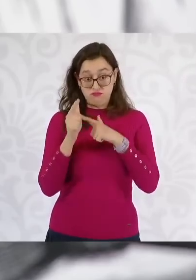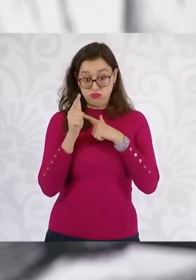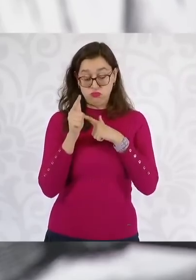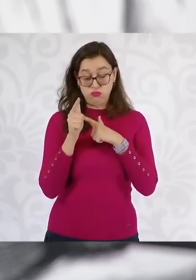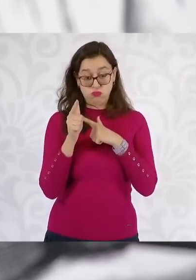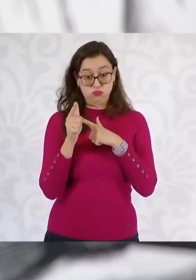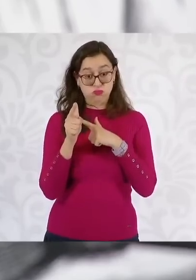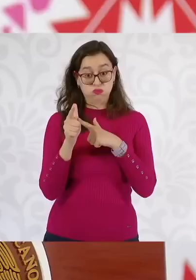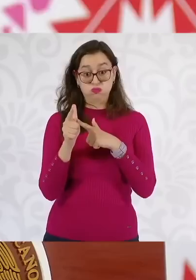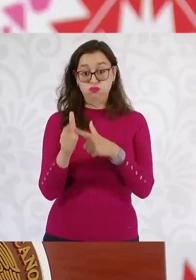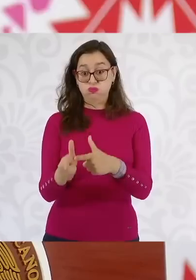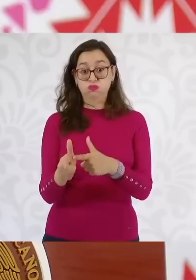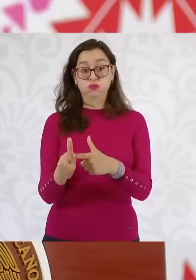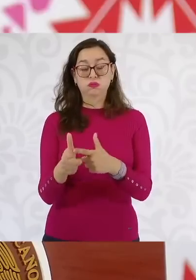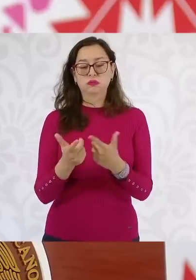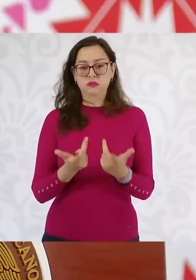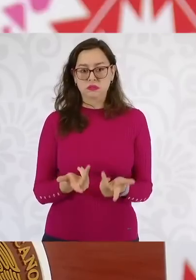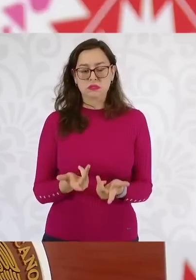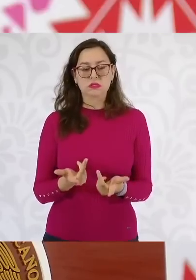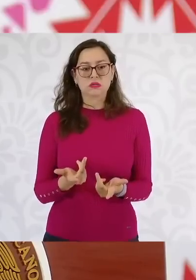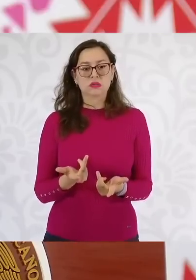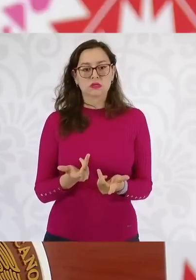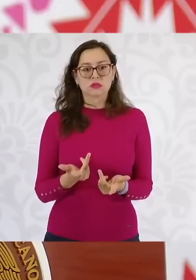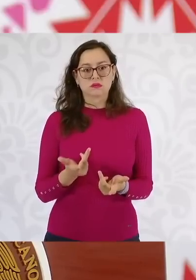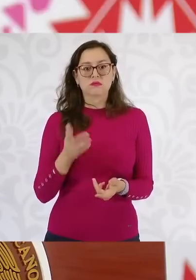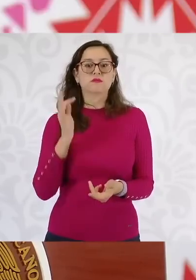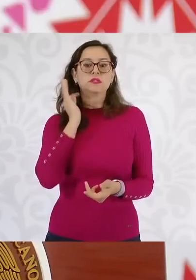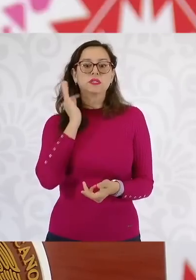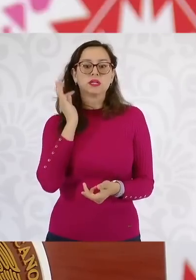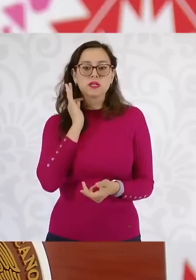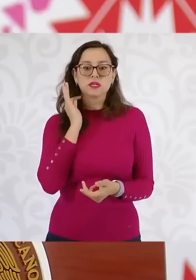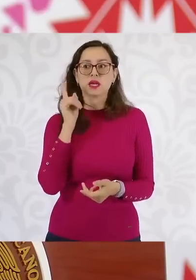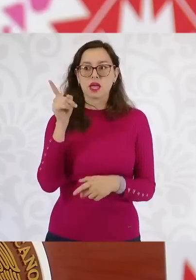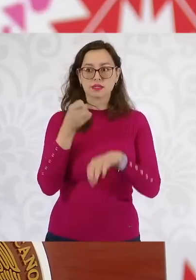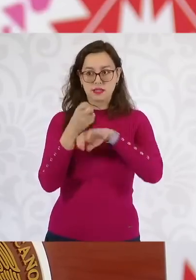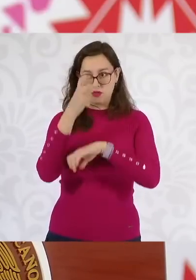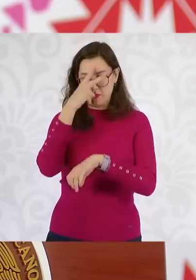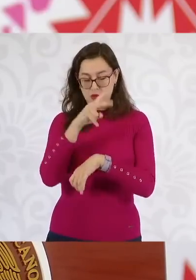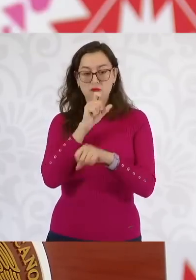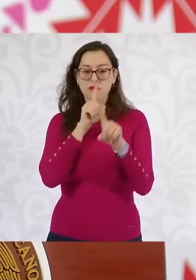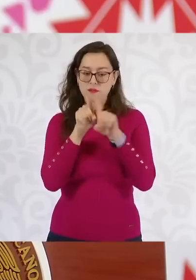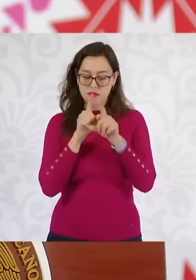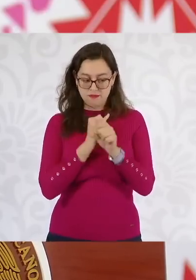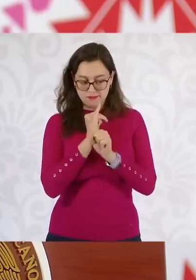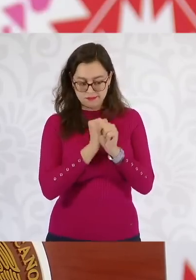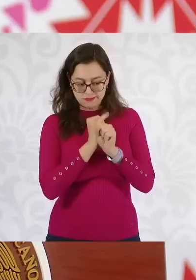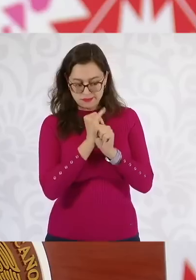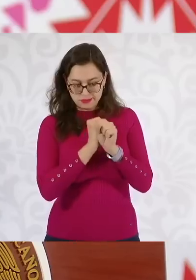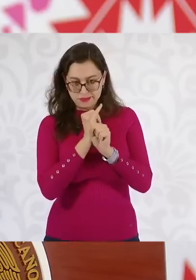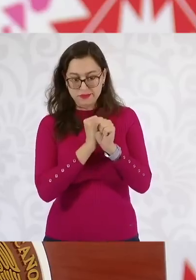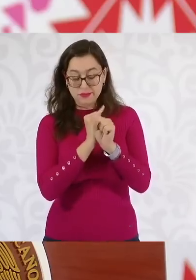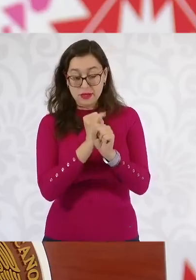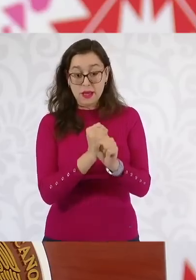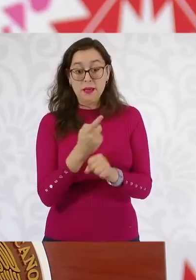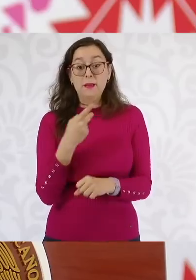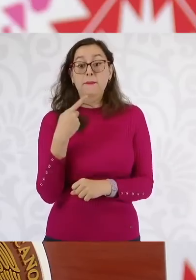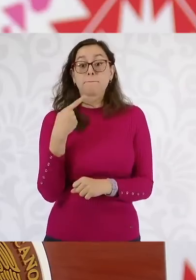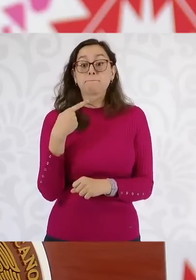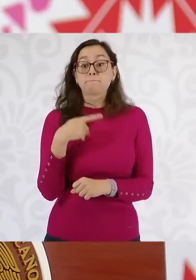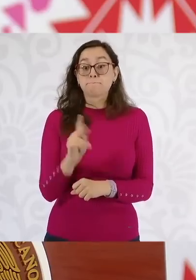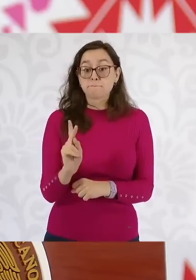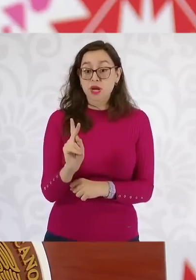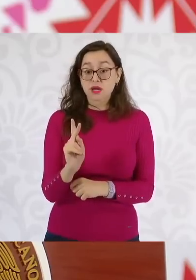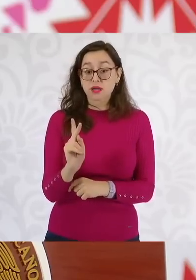supuesto lo que tendría que decir la fiscalía del Estado de México pero e